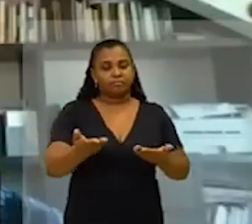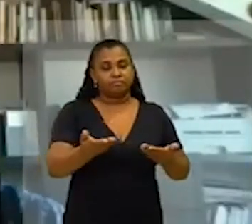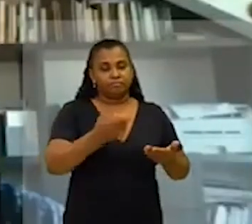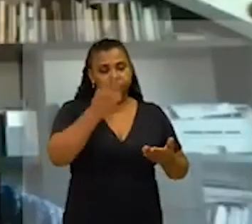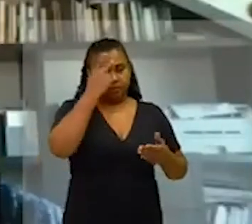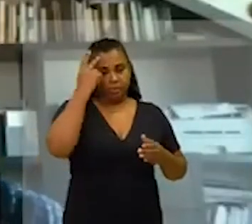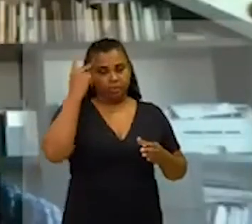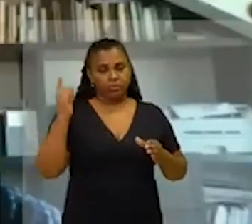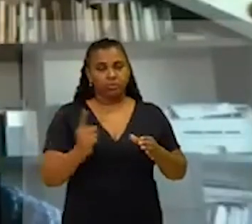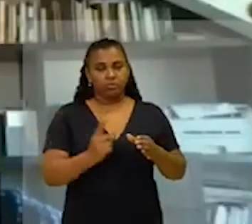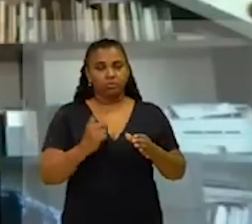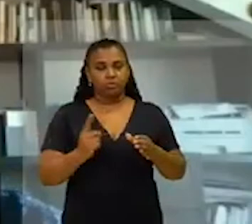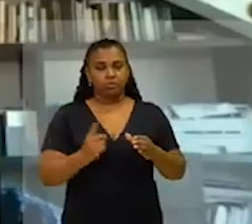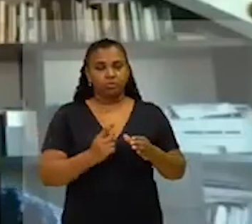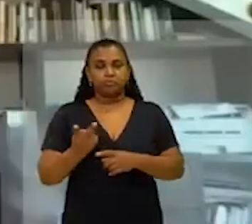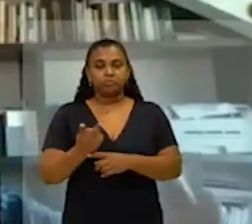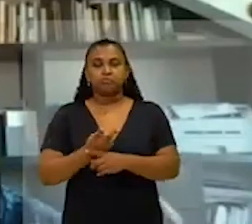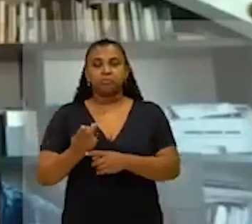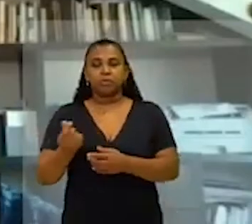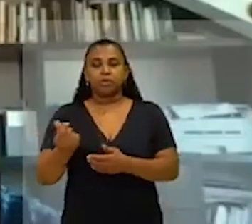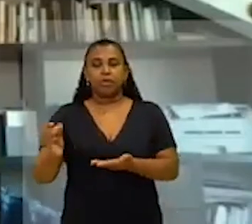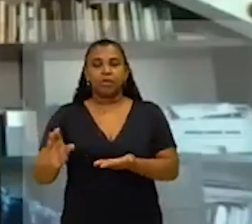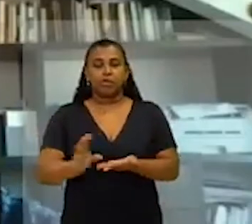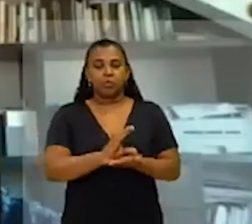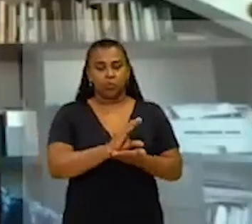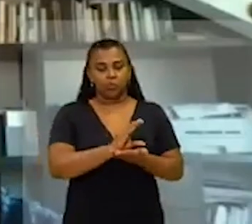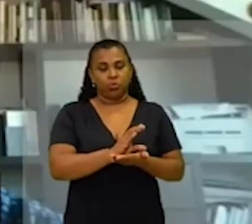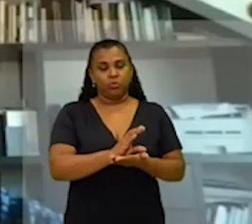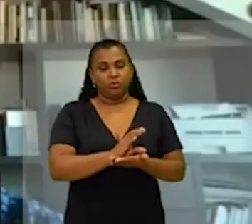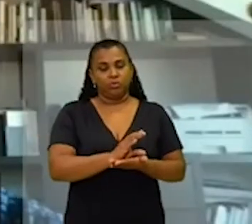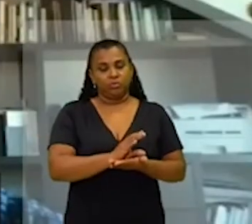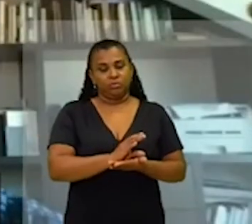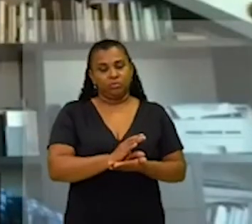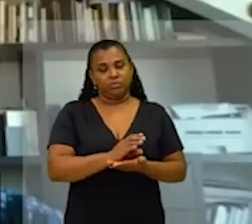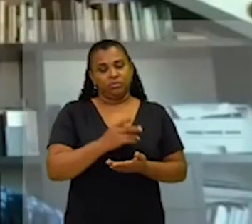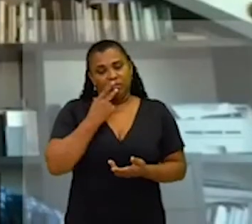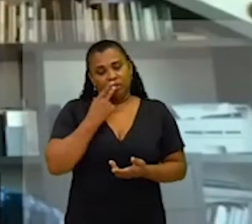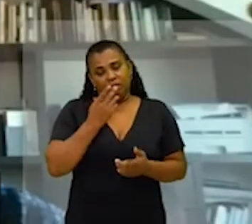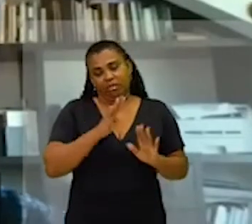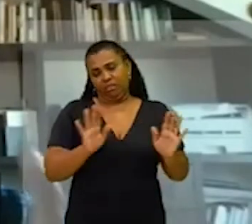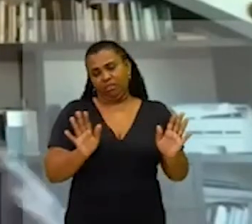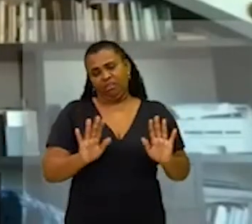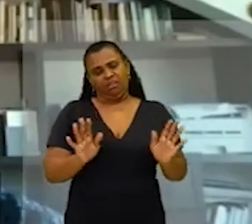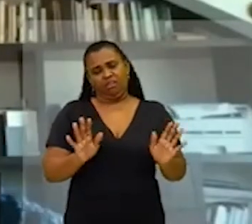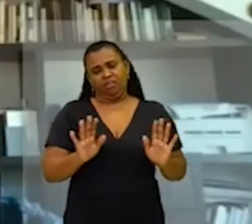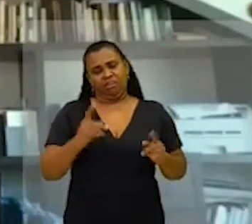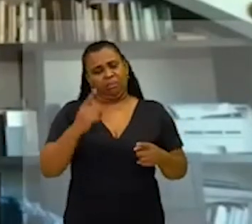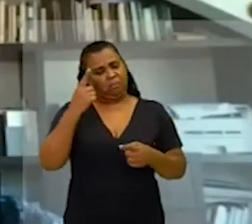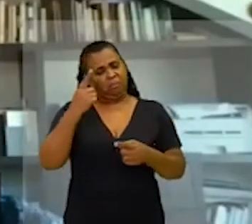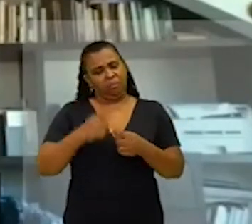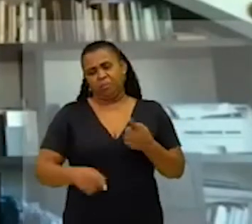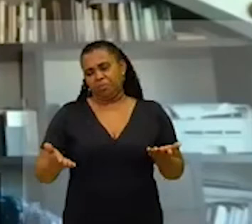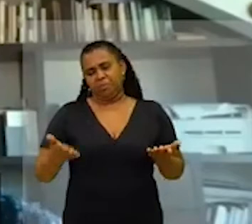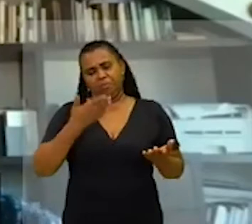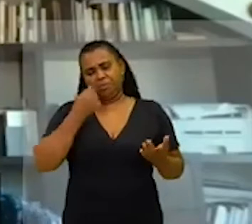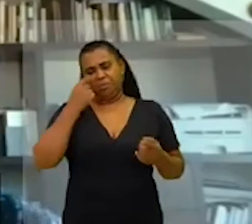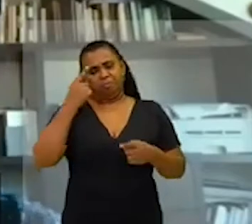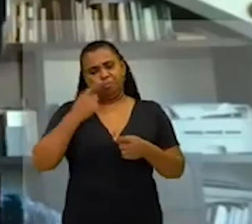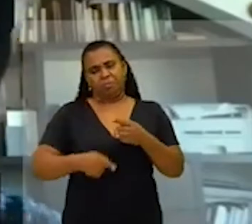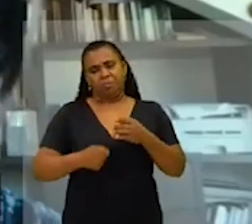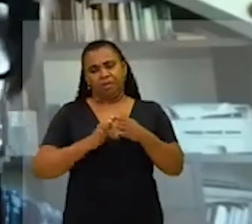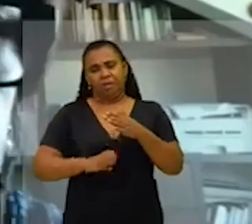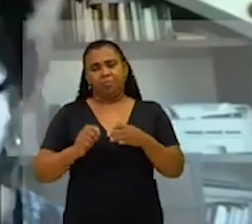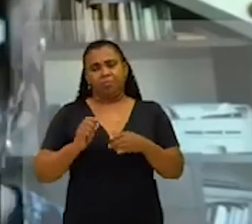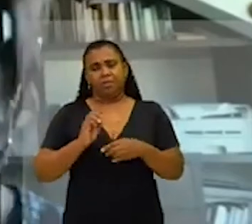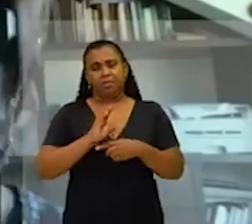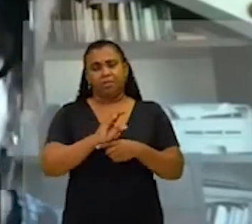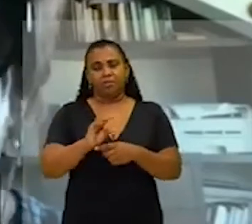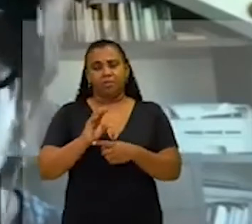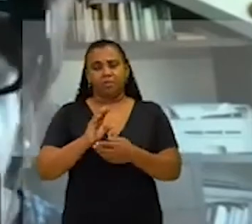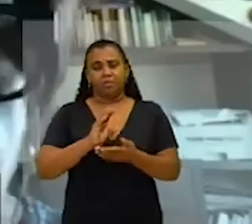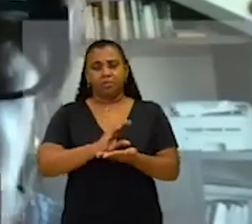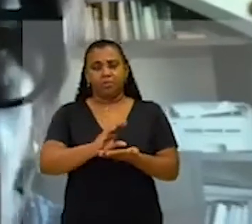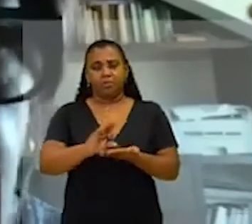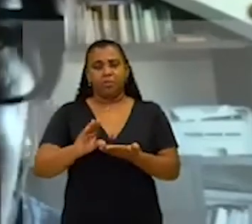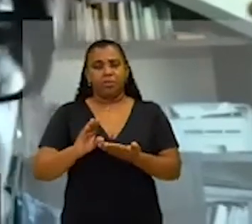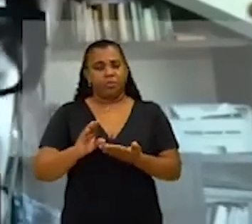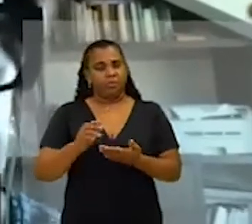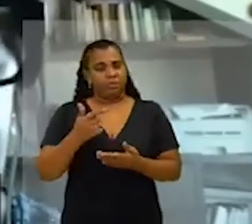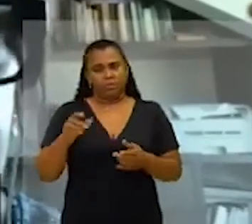primeira a mera negação de proibir as empresas a financiar também não tem resolvido muito problema